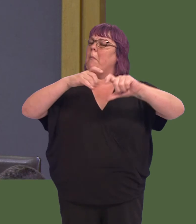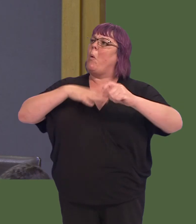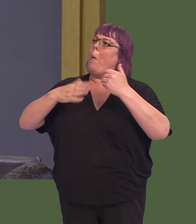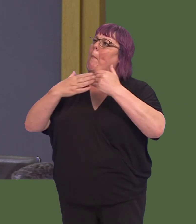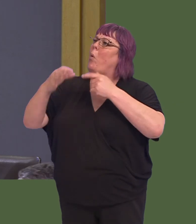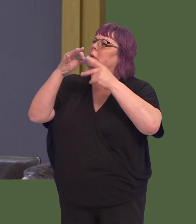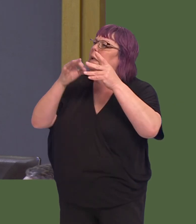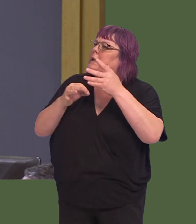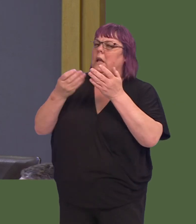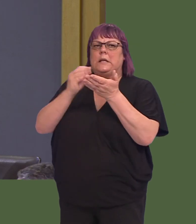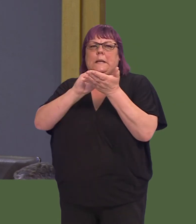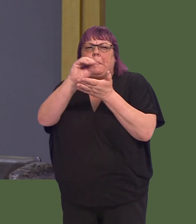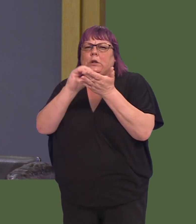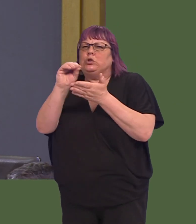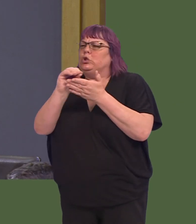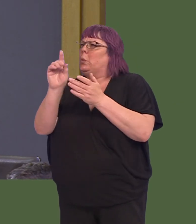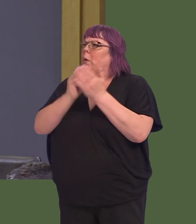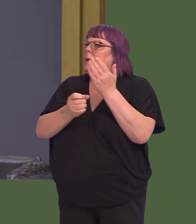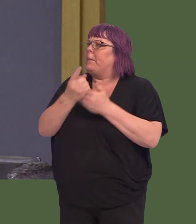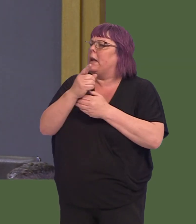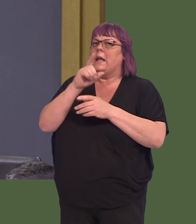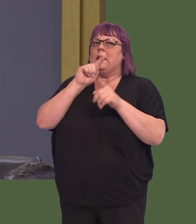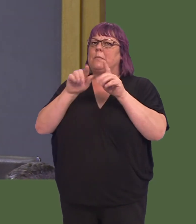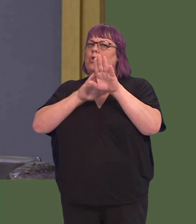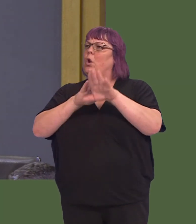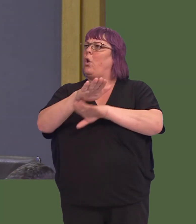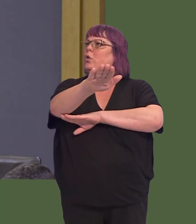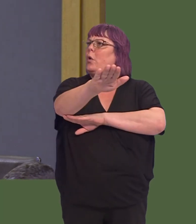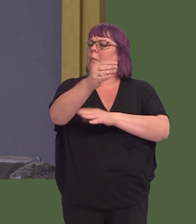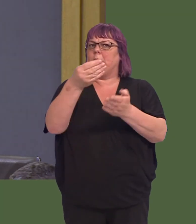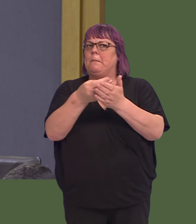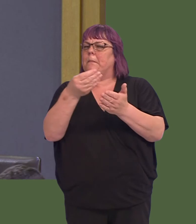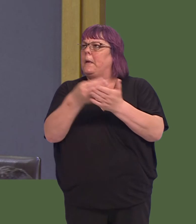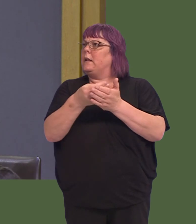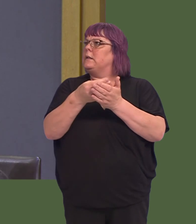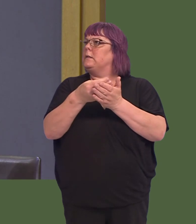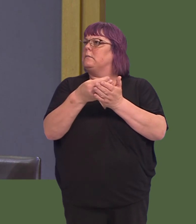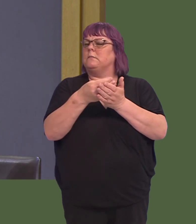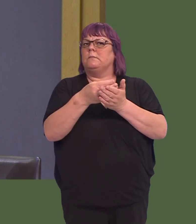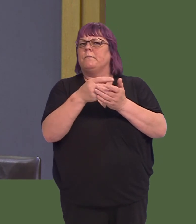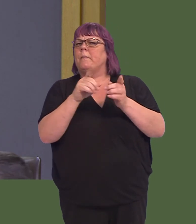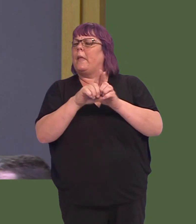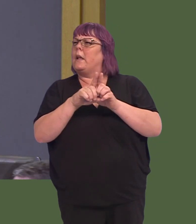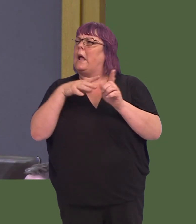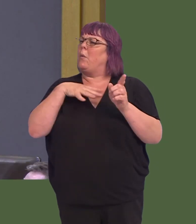yma, yn enwedig yr elfen gwariant cyfalaf o'r arian sydd wedi'i glustnodi, ac mi hoffwn